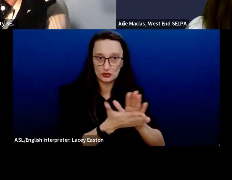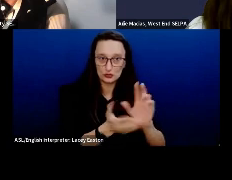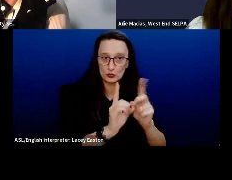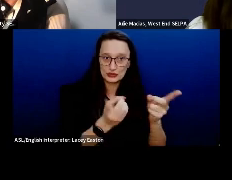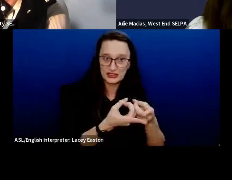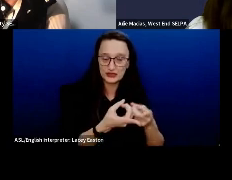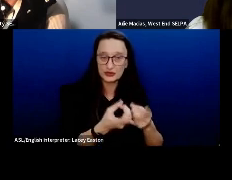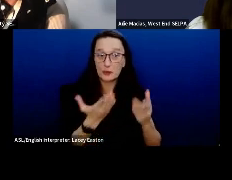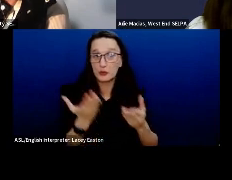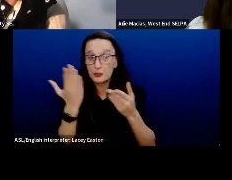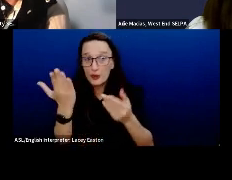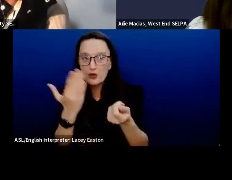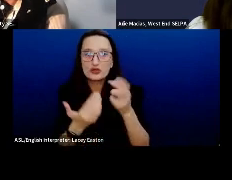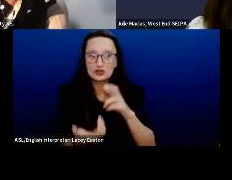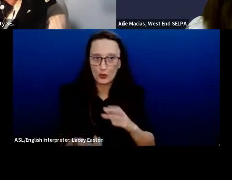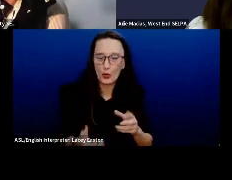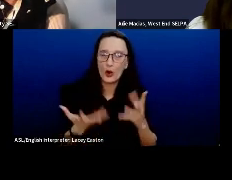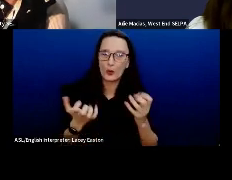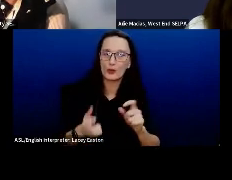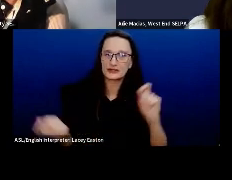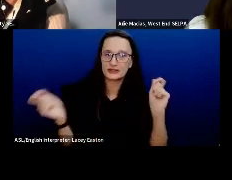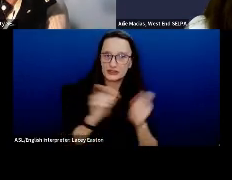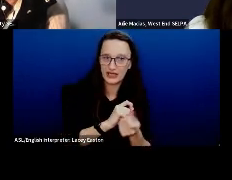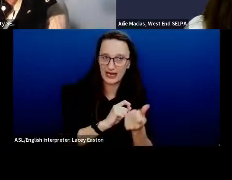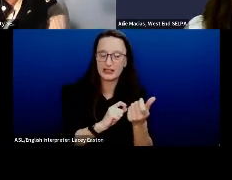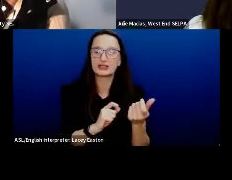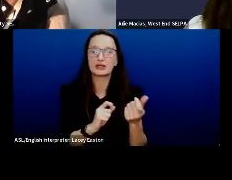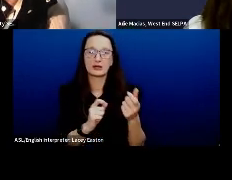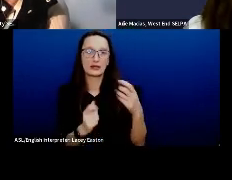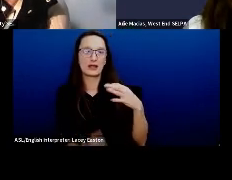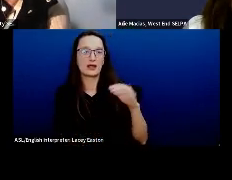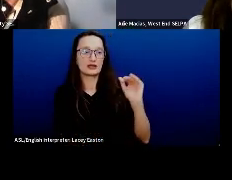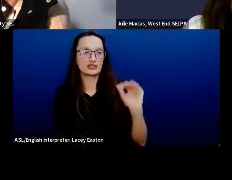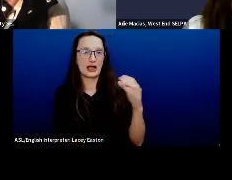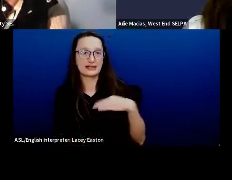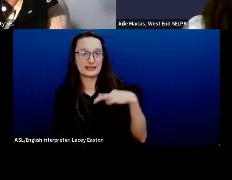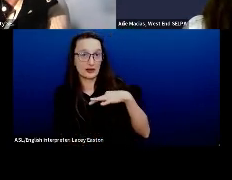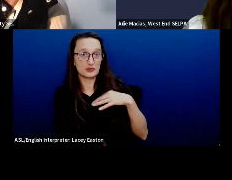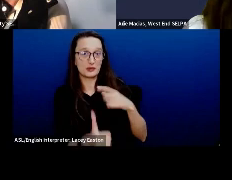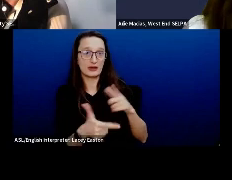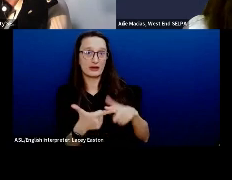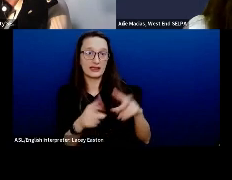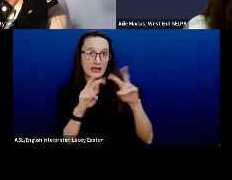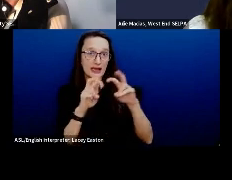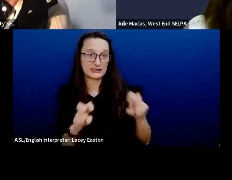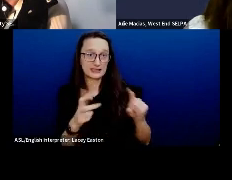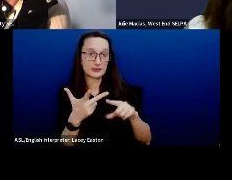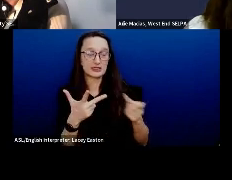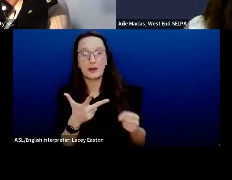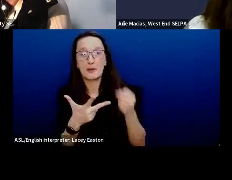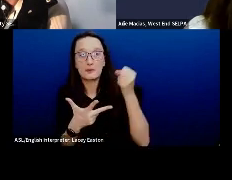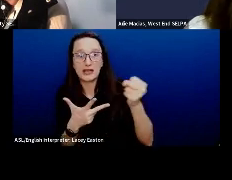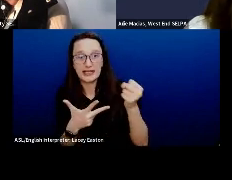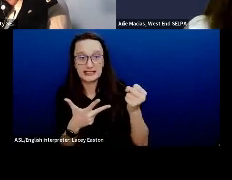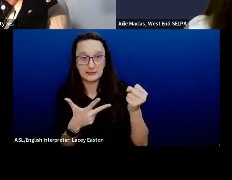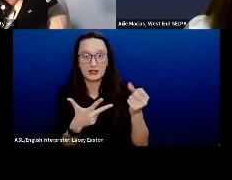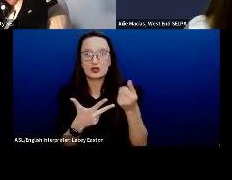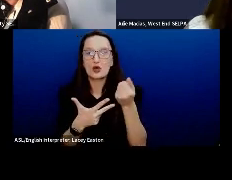relacionados con la ubicación de las evaluaciones de elegibilidad de su hijo y la oferta de educación pública adecuada y gratuita,